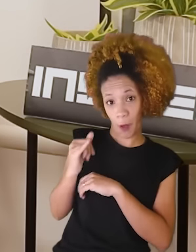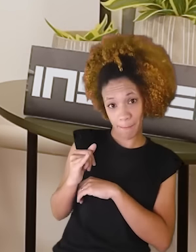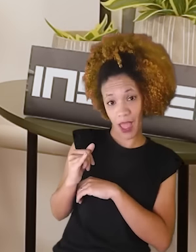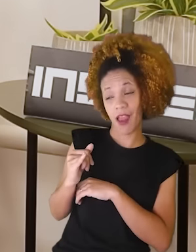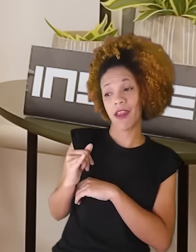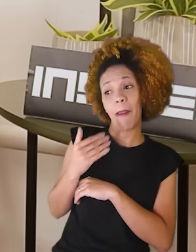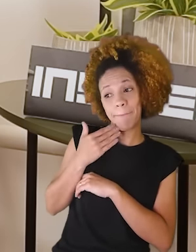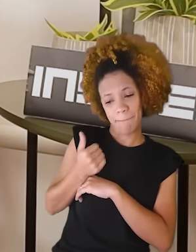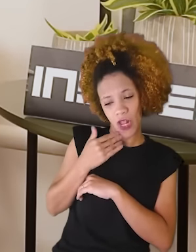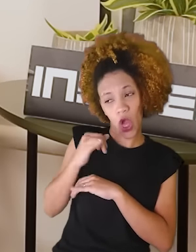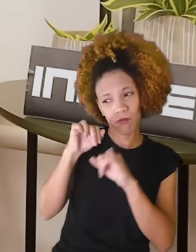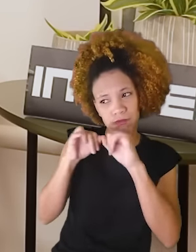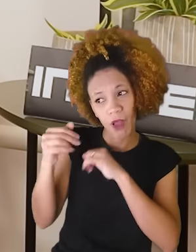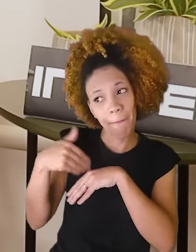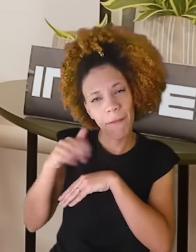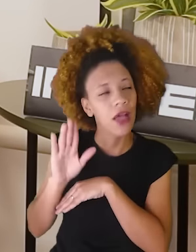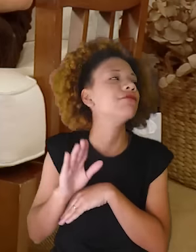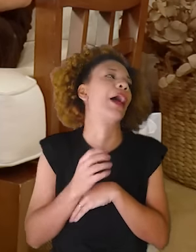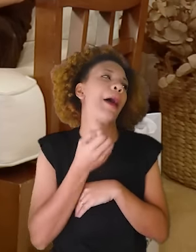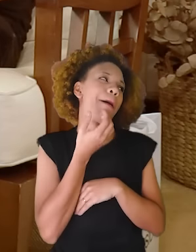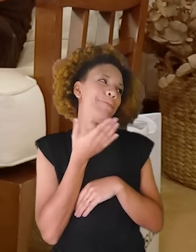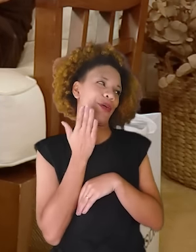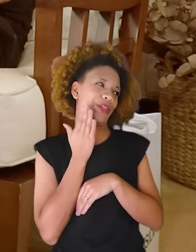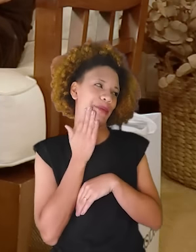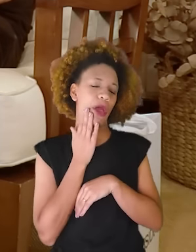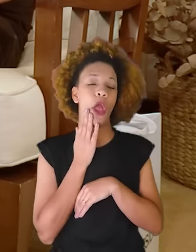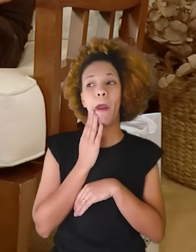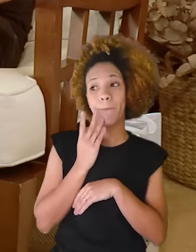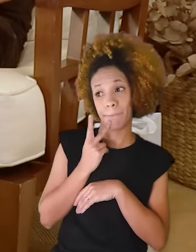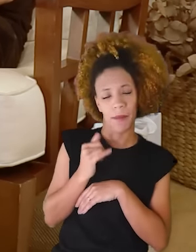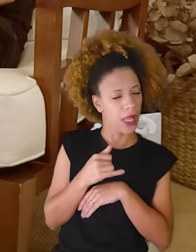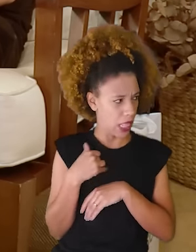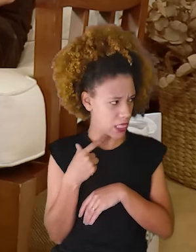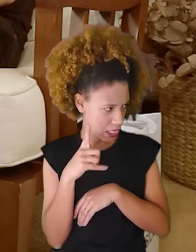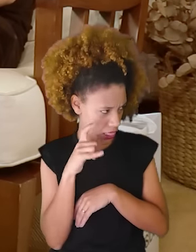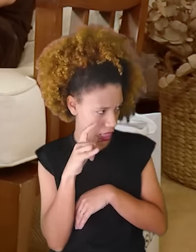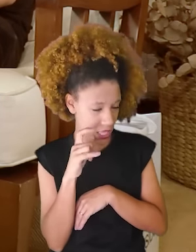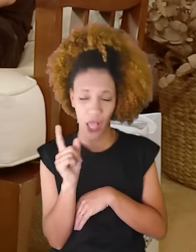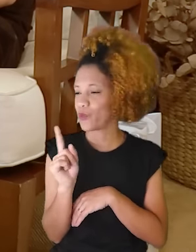recebe muito mais cantada que eu Ah isso é bom saber meu pai sabe muito mais Instagram não tem